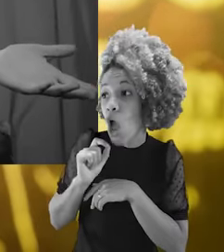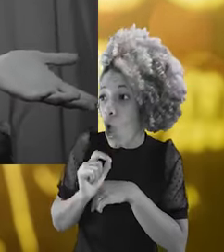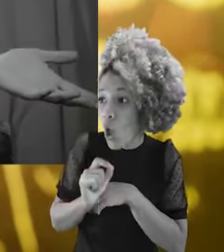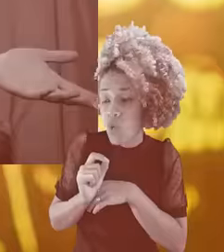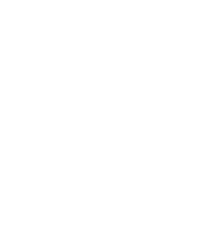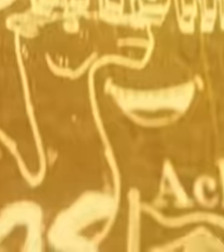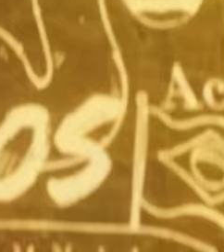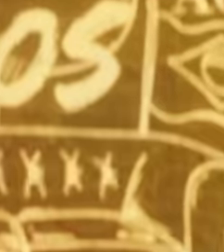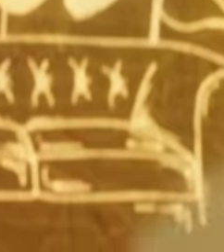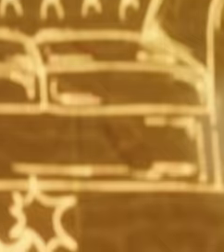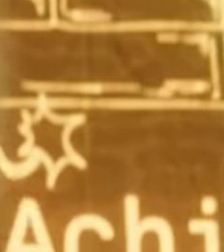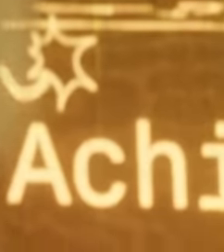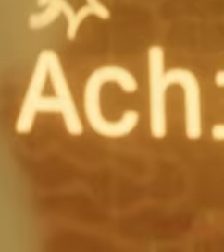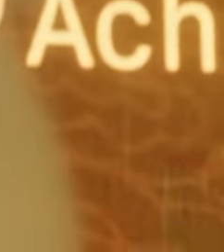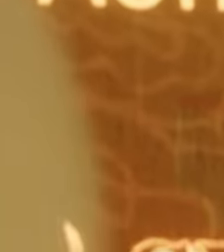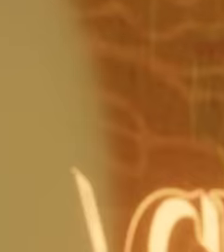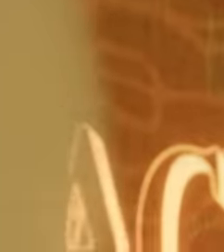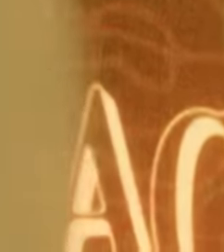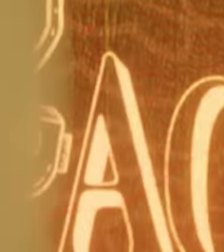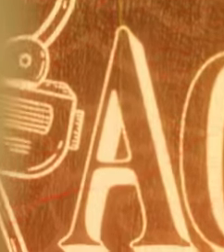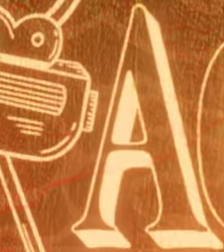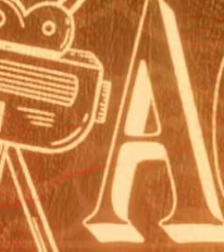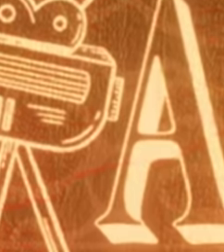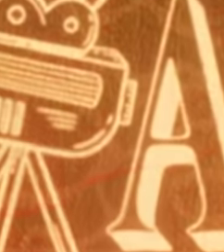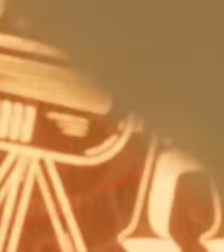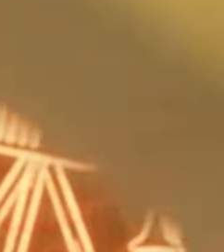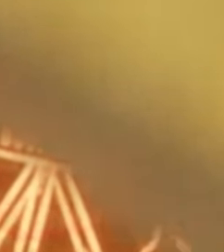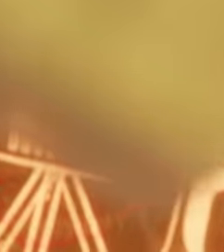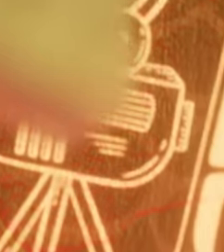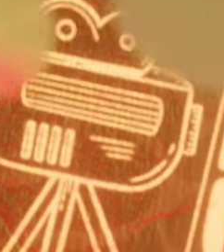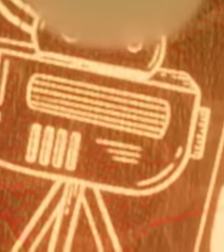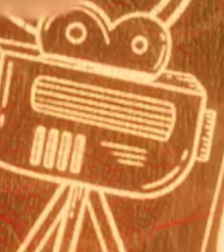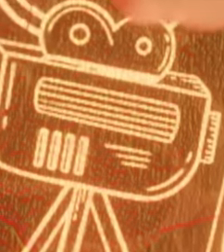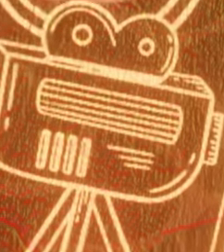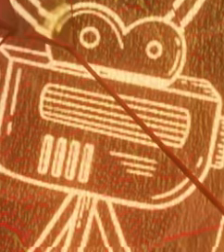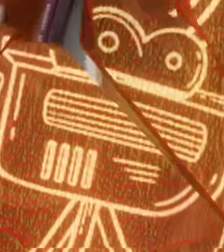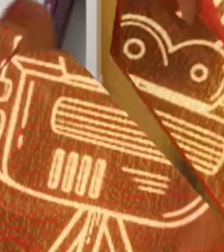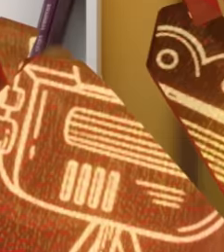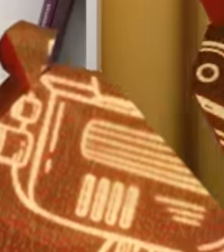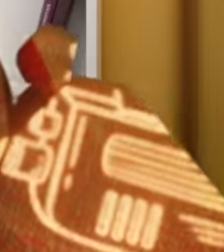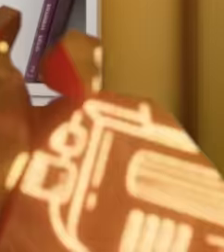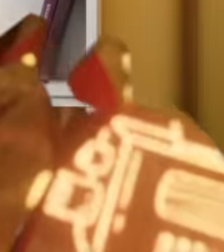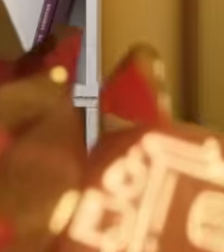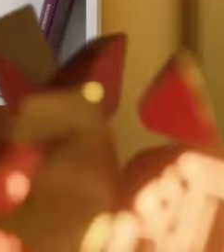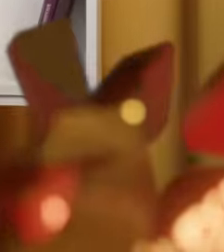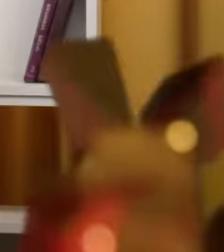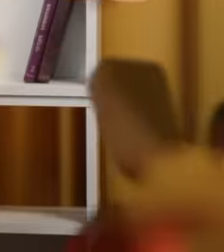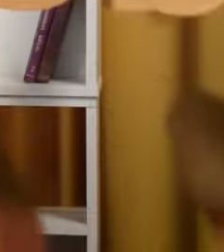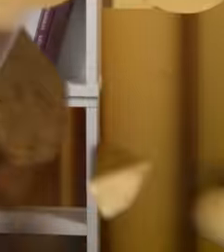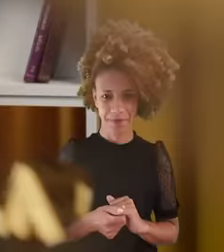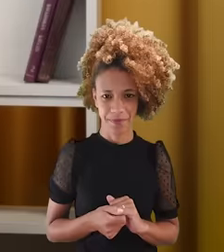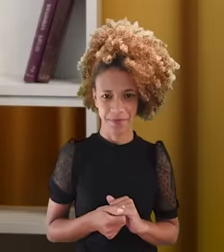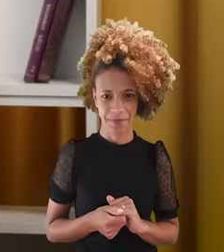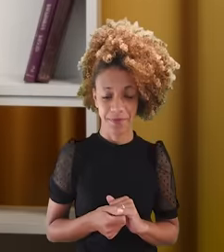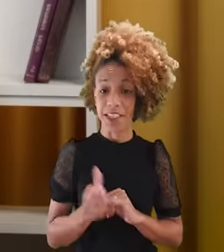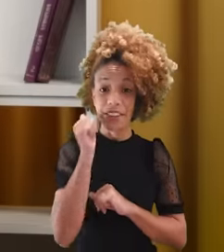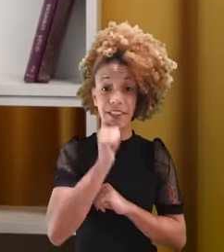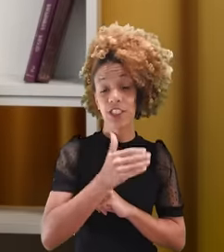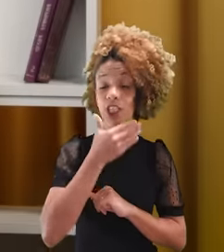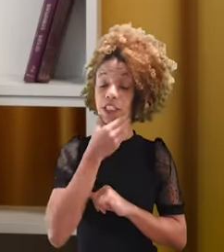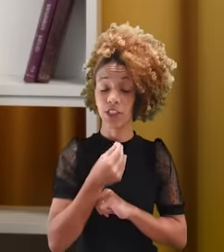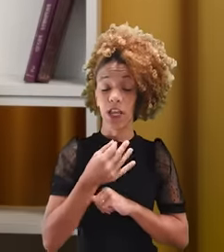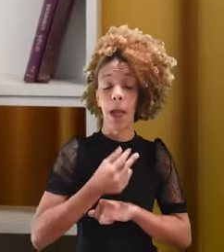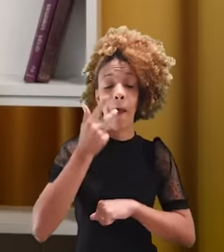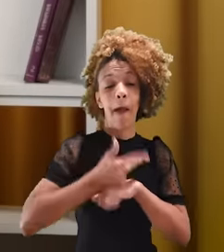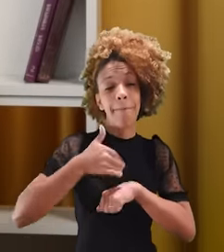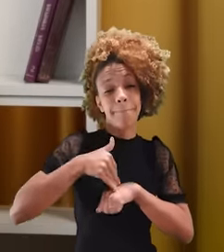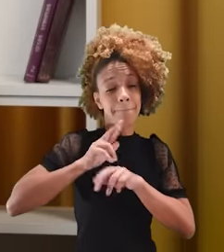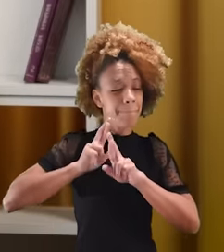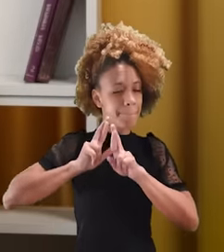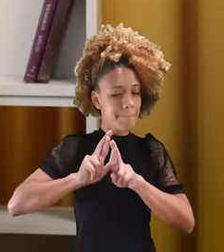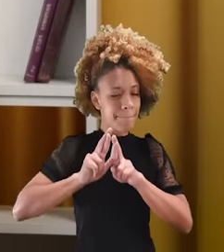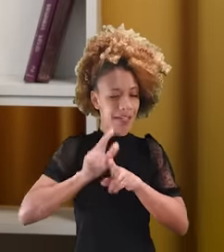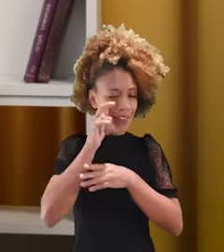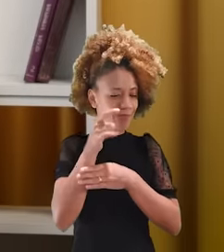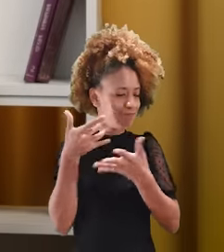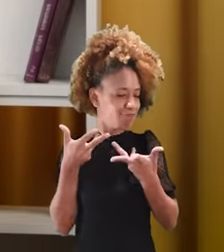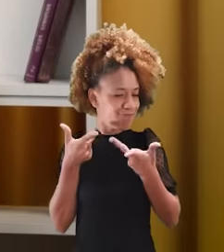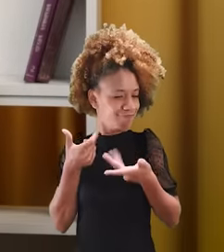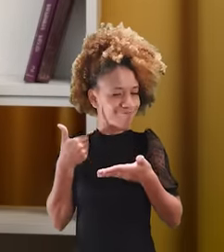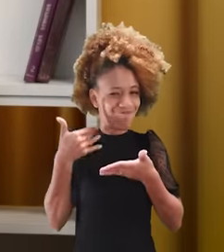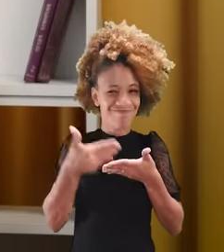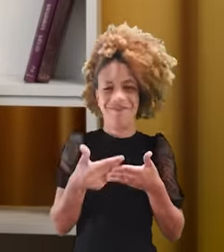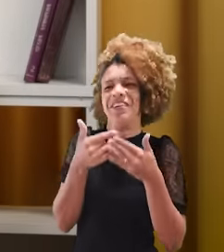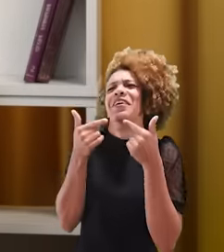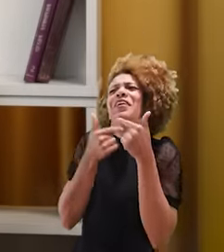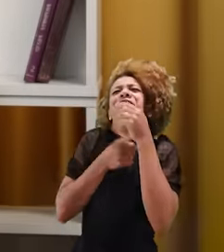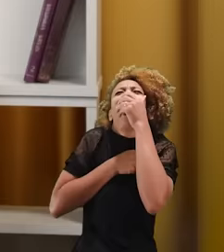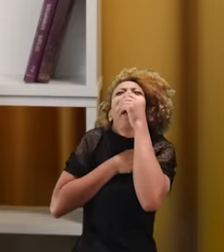dele senhoras e senhores Esse é um dos achismos mais esperados de todos os tempos e começou no